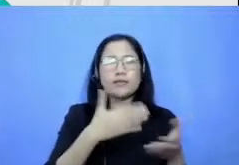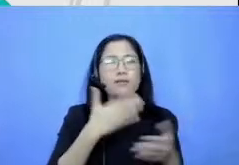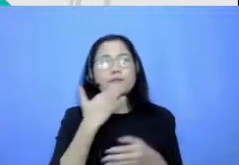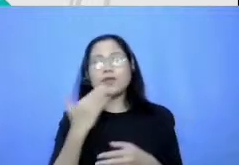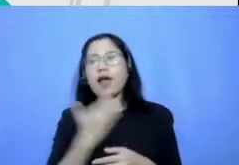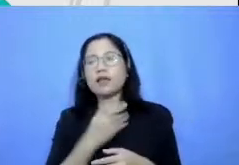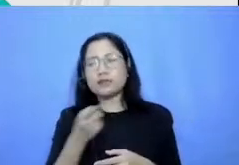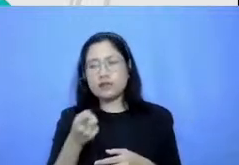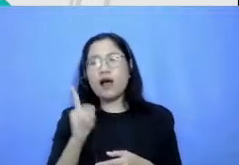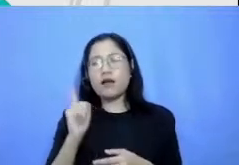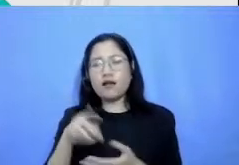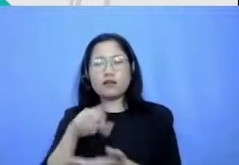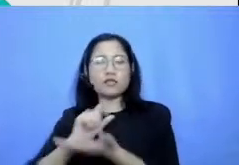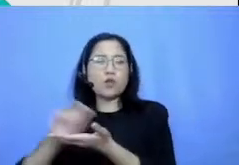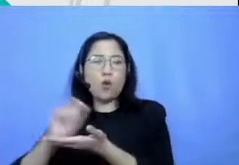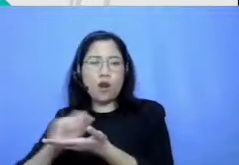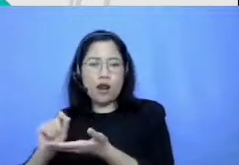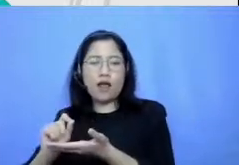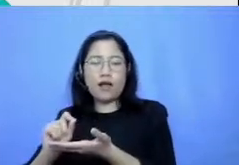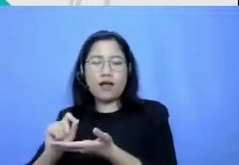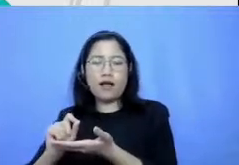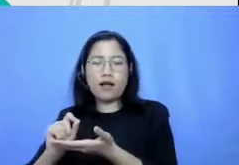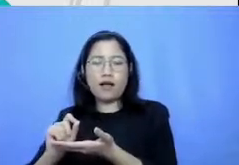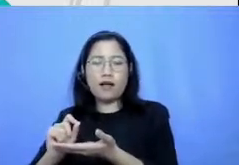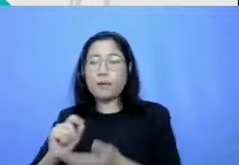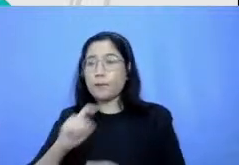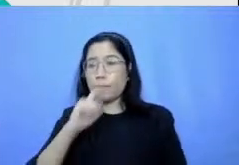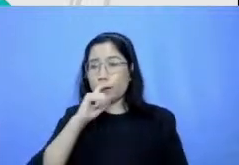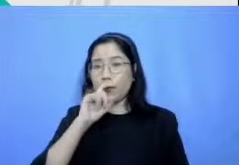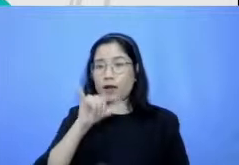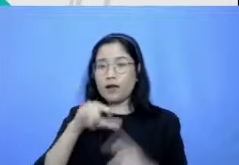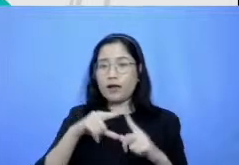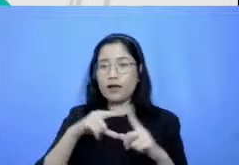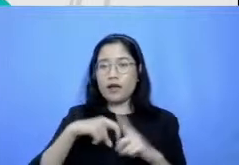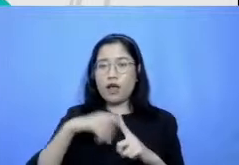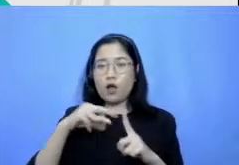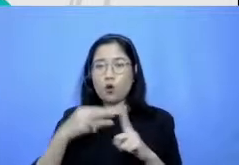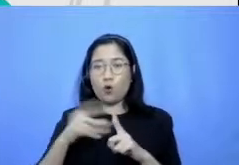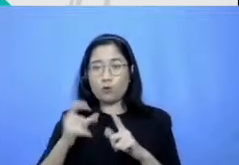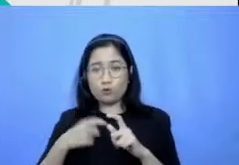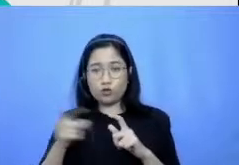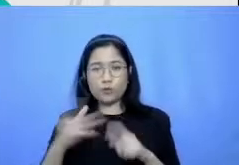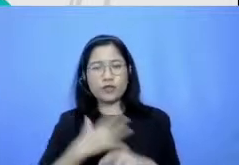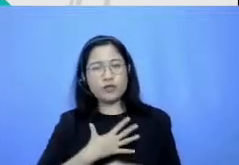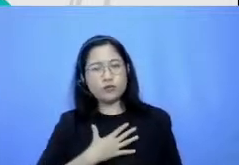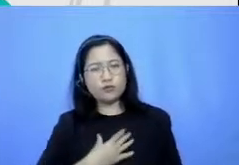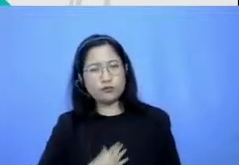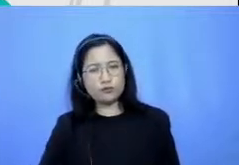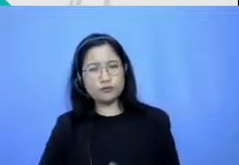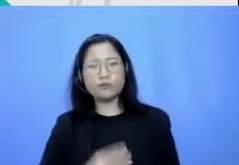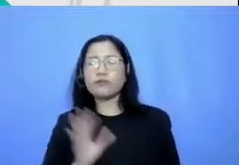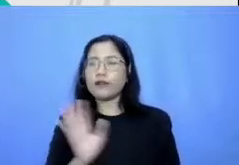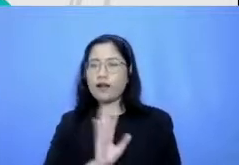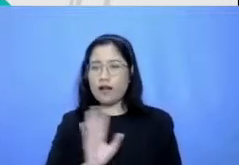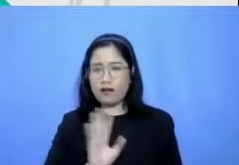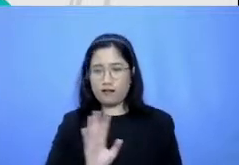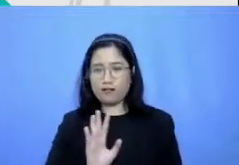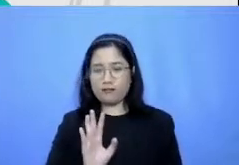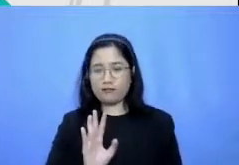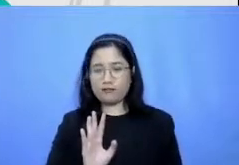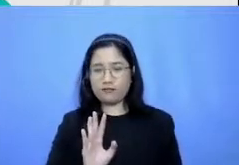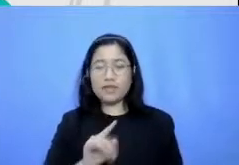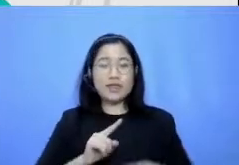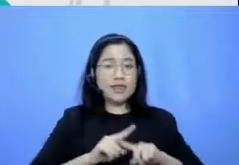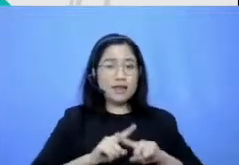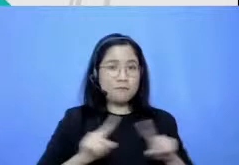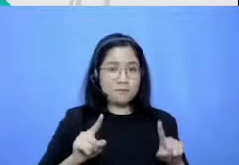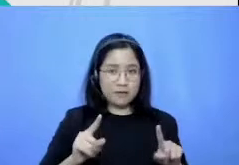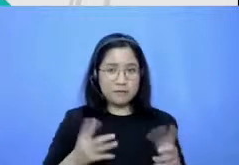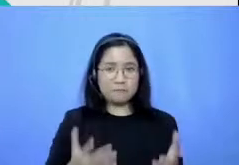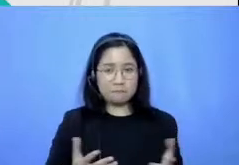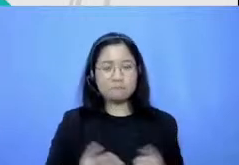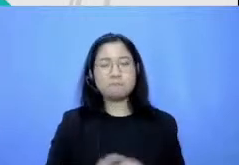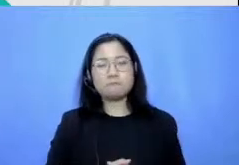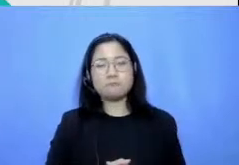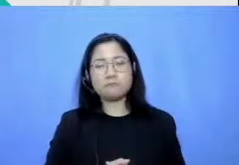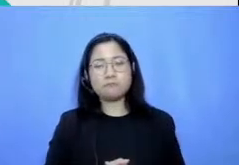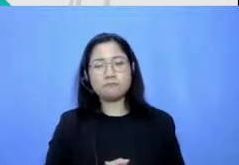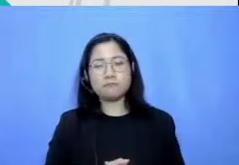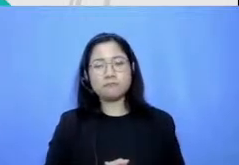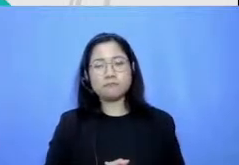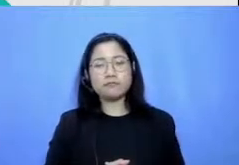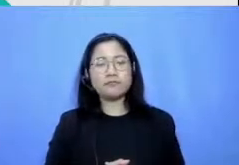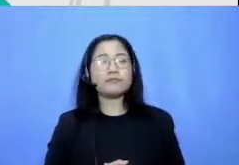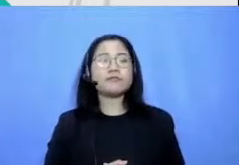Prayatna pepaya kubus tidak perlu berkecil hati mp3ringtone adalah situasi yang cukup